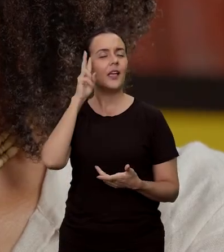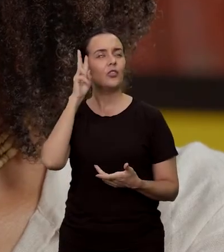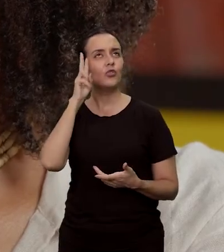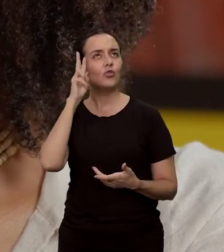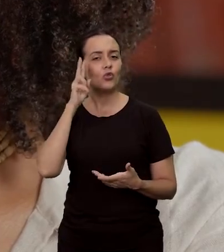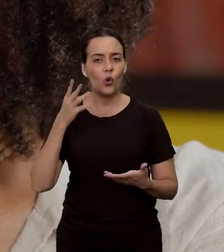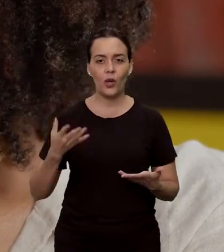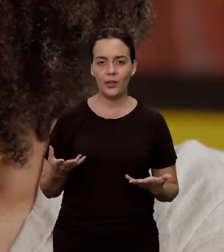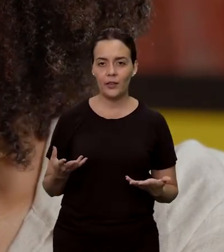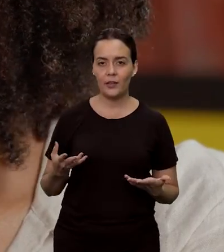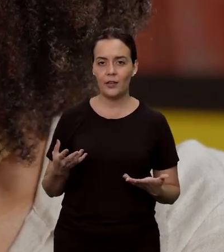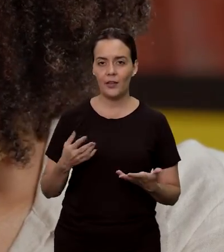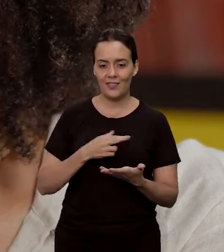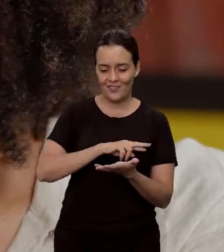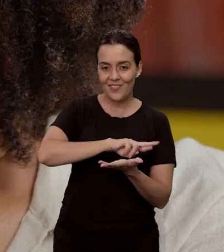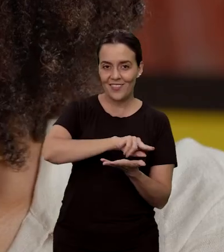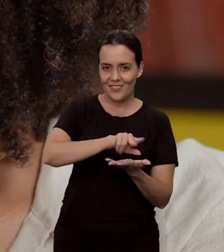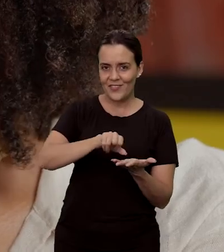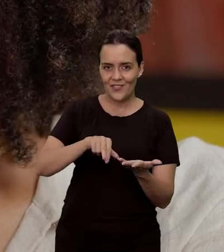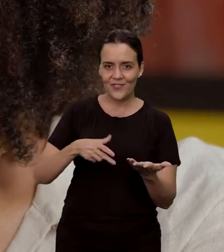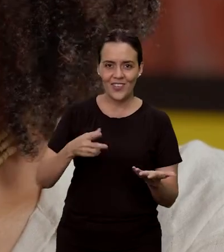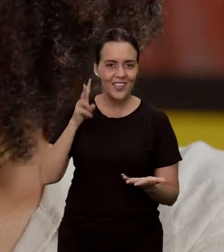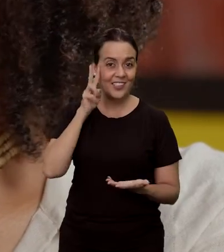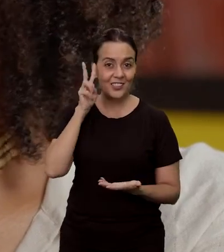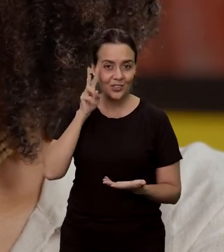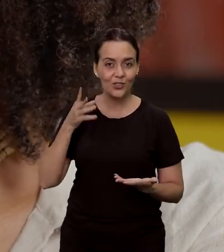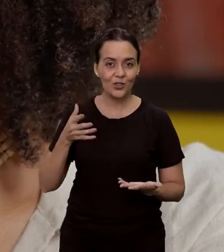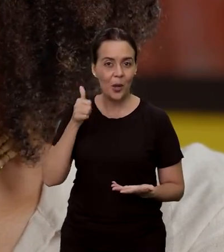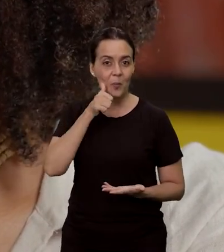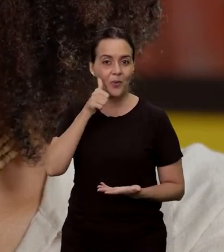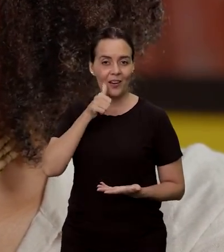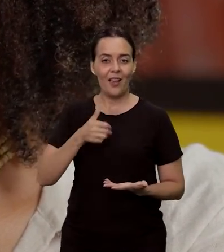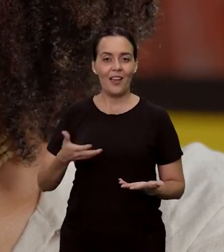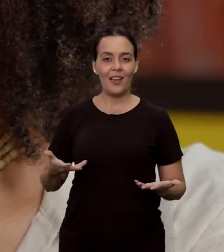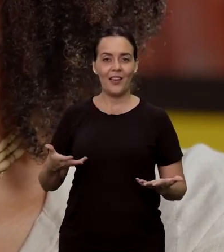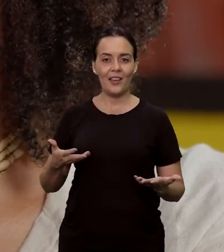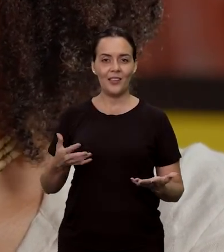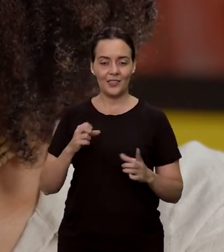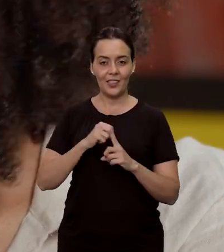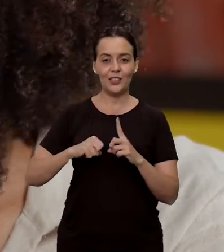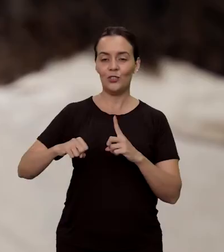[Mônica] Que lindo isso. De pensar isso. [Katiúscia] É, você pensar nisso... [Mônica] Edificicando vários status da sociedade.